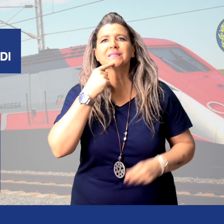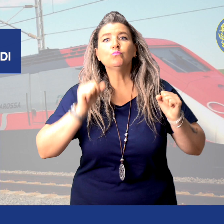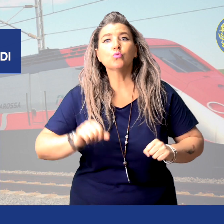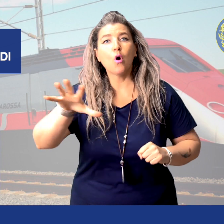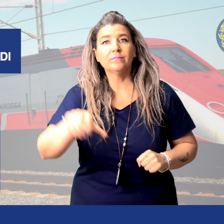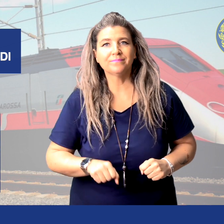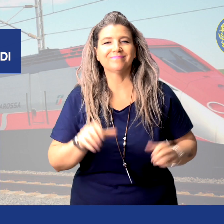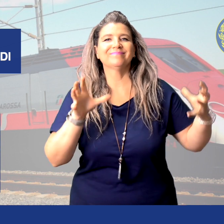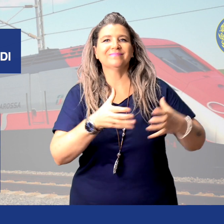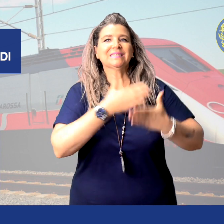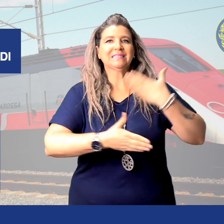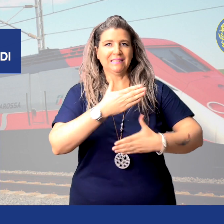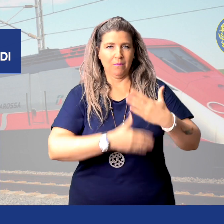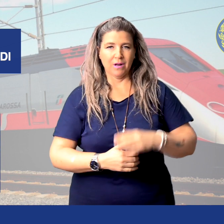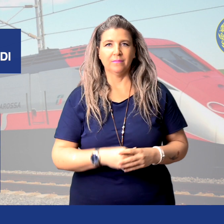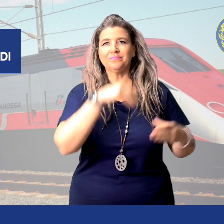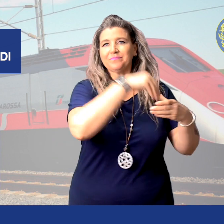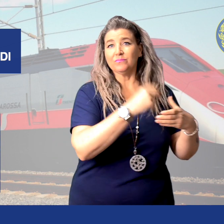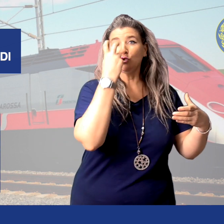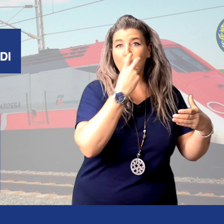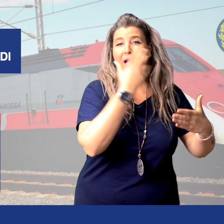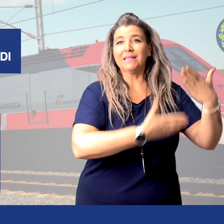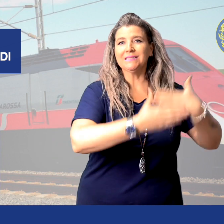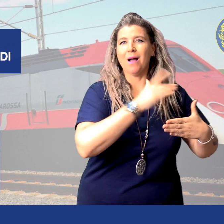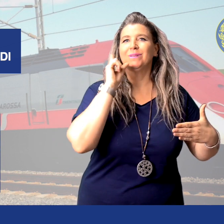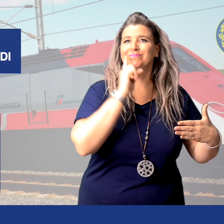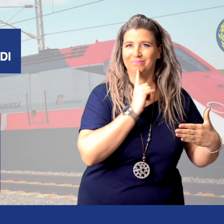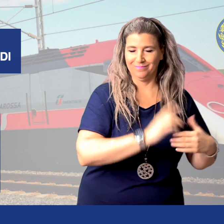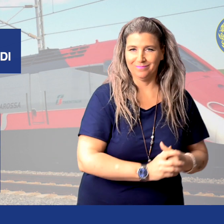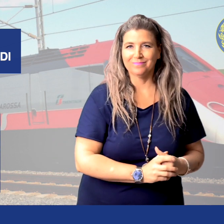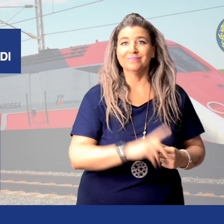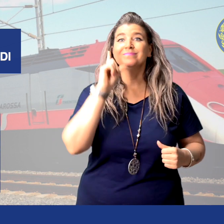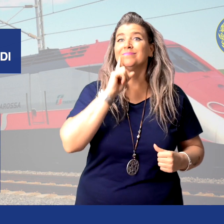riservata alle persone con disabilità, ciechi e sordi.